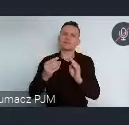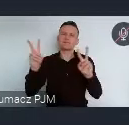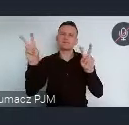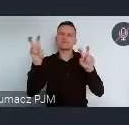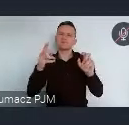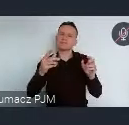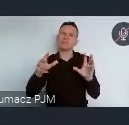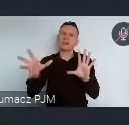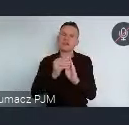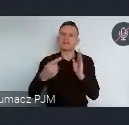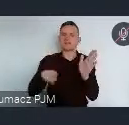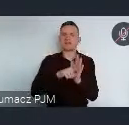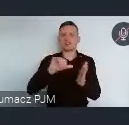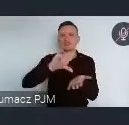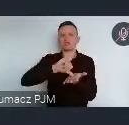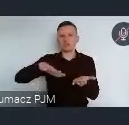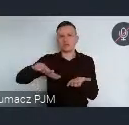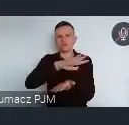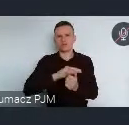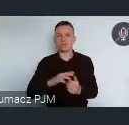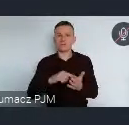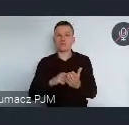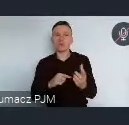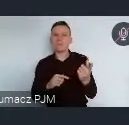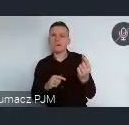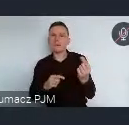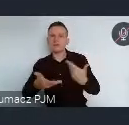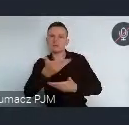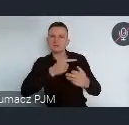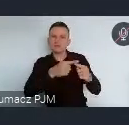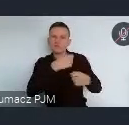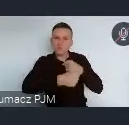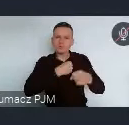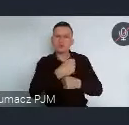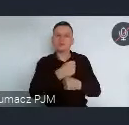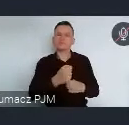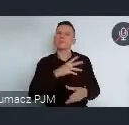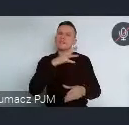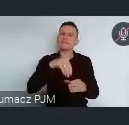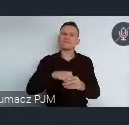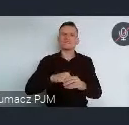To partnerstwo zajmuje się wieloma różnymi rzeczami.